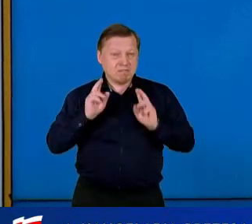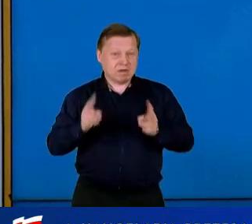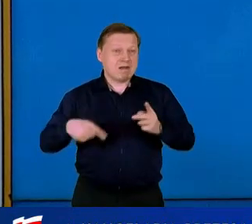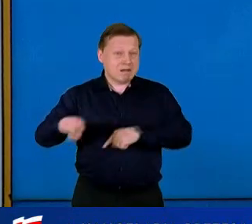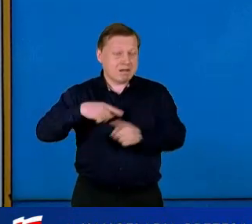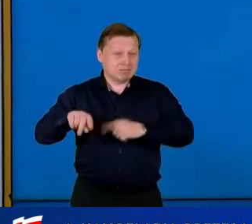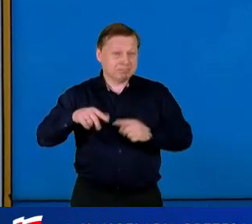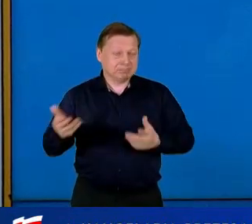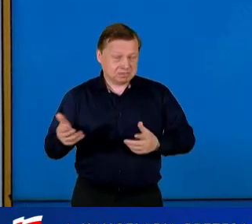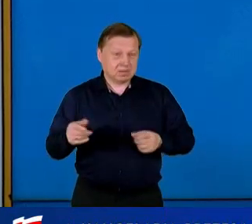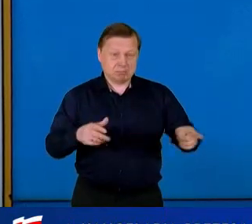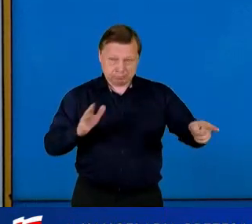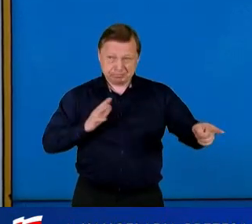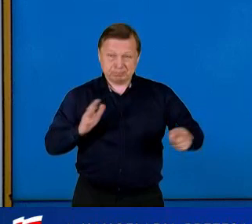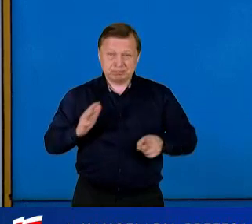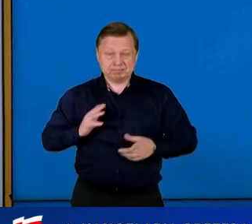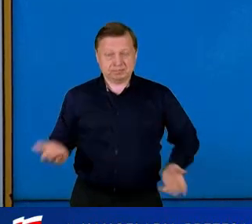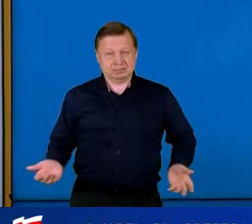który jest przedmiotem dzisiejszej dyskusji.